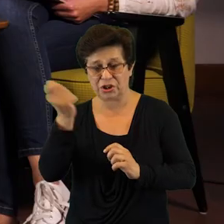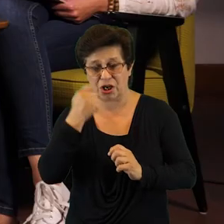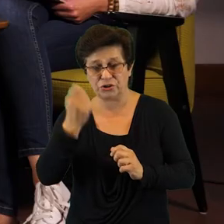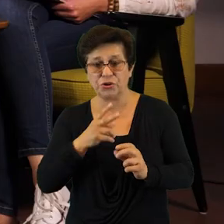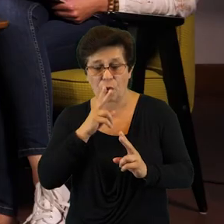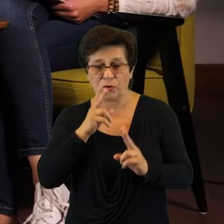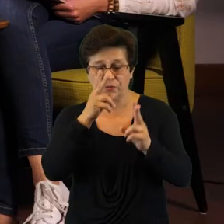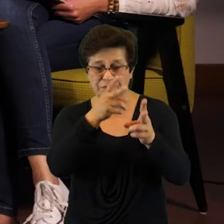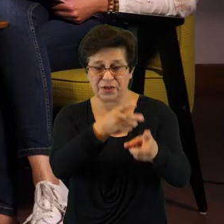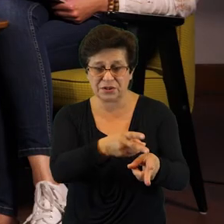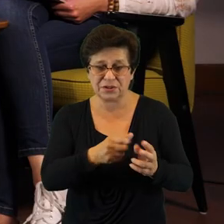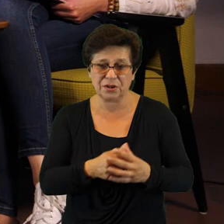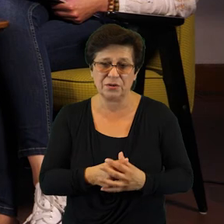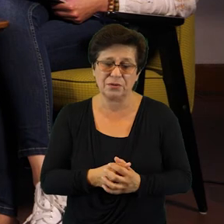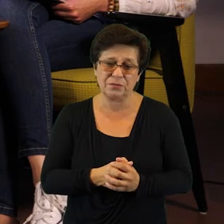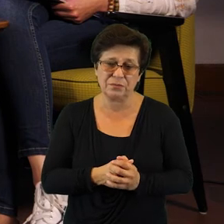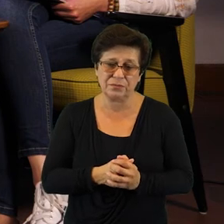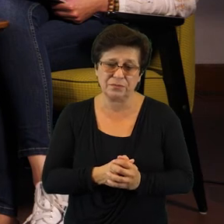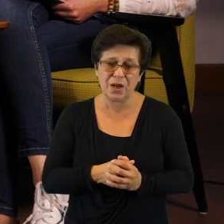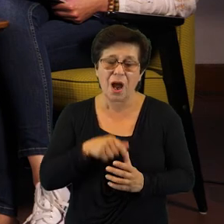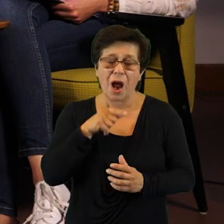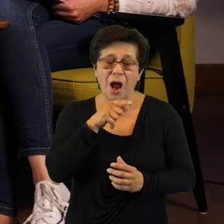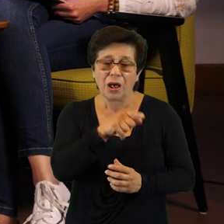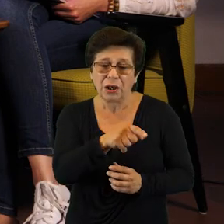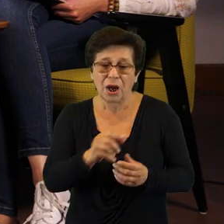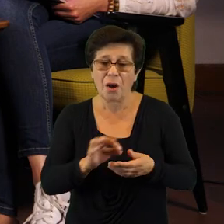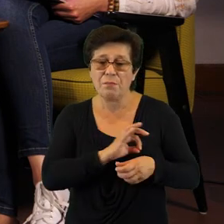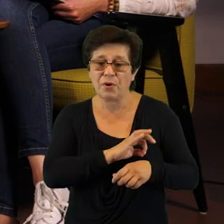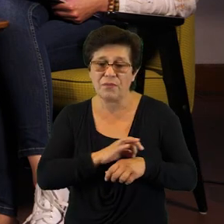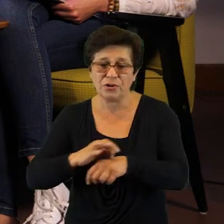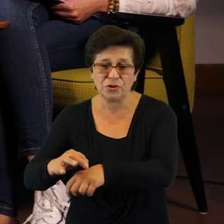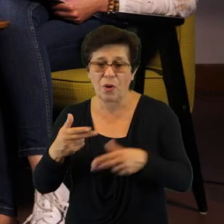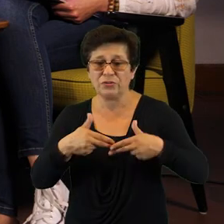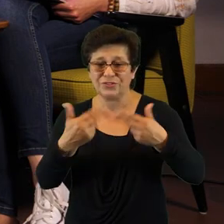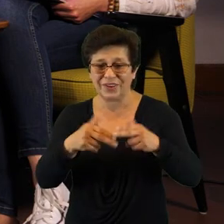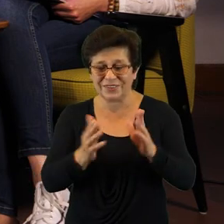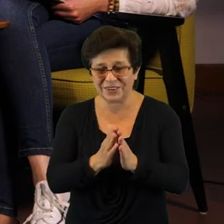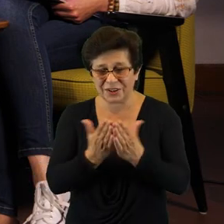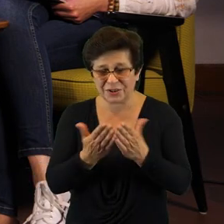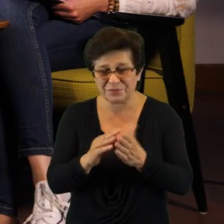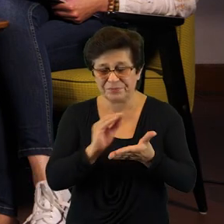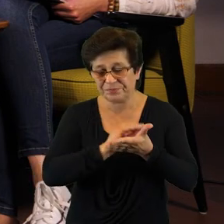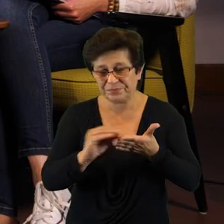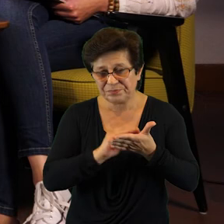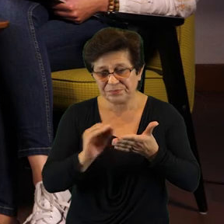A Anna Iwaszkiewicz prowadziła w tym czasie dziennik. I bardzo dużo poświęciła temu miejsca.